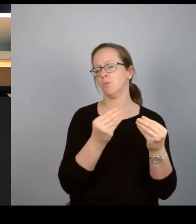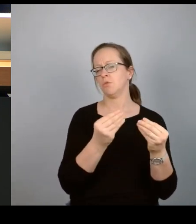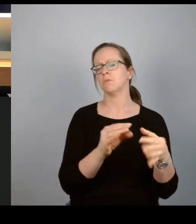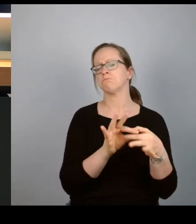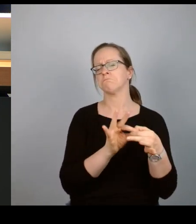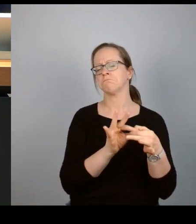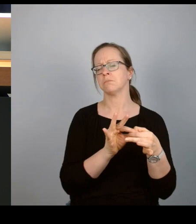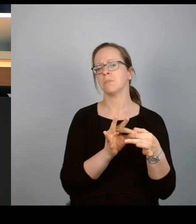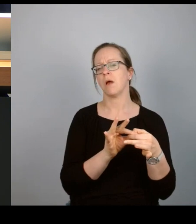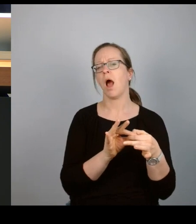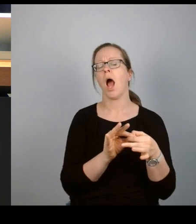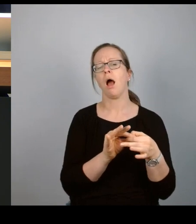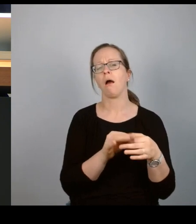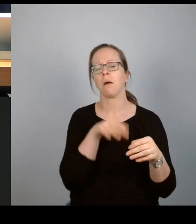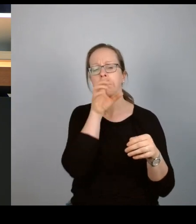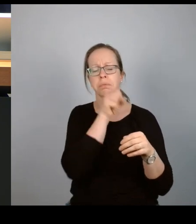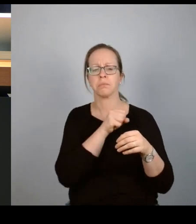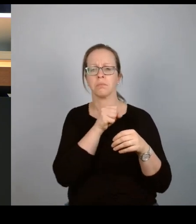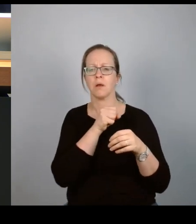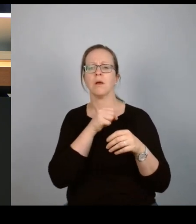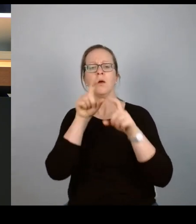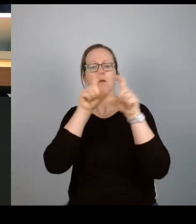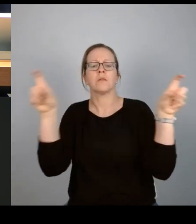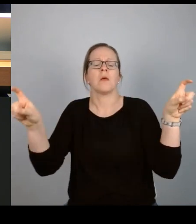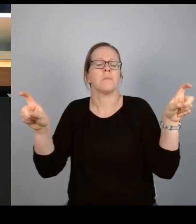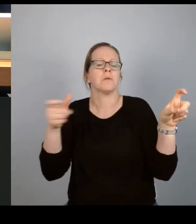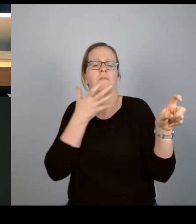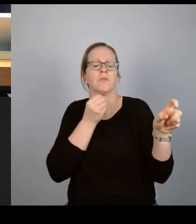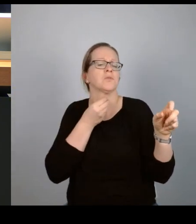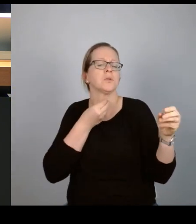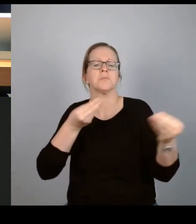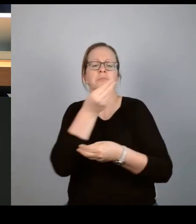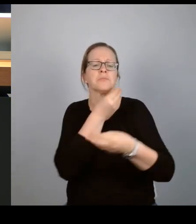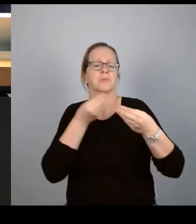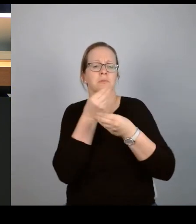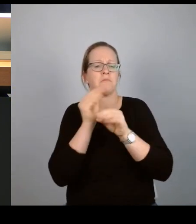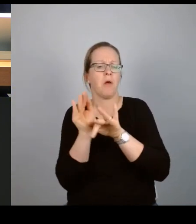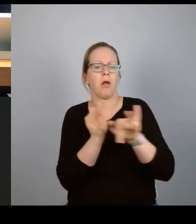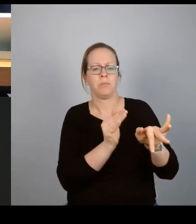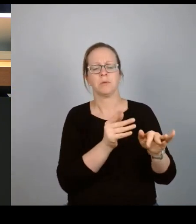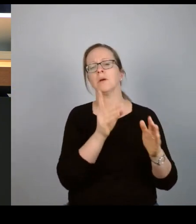Staatssekretär oder eine Abteilungsleiterin deutet und sagt: Mit Datenschutz, da haben wir Bedenken Sie auch die